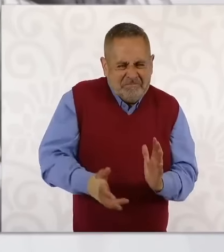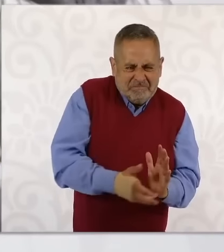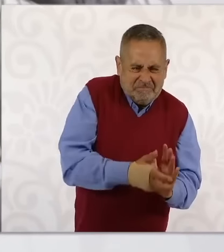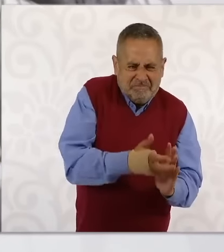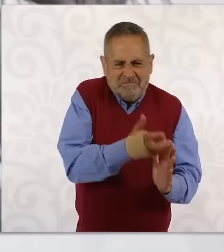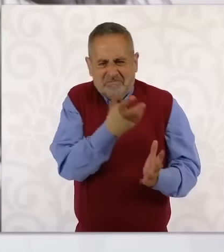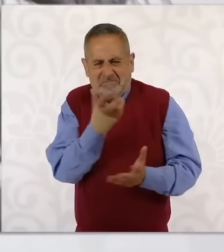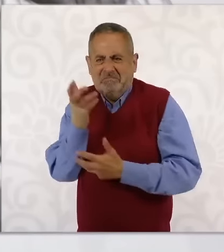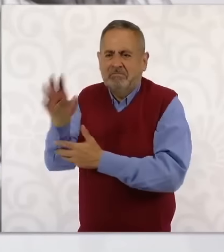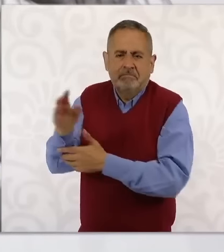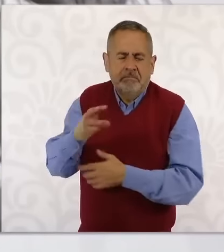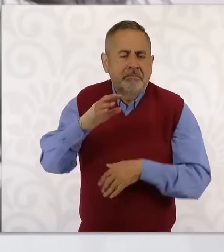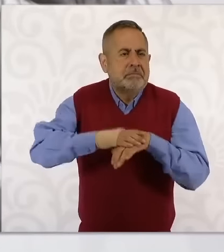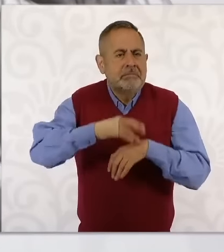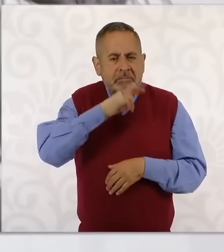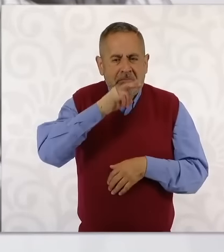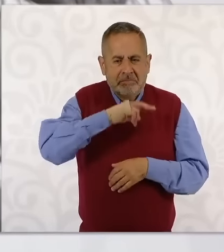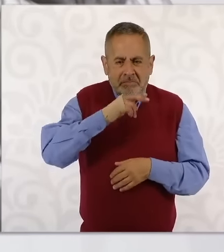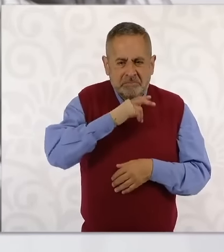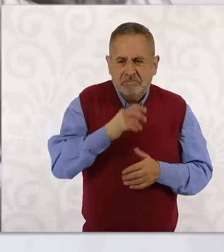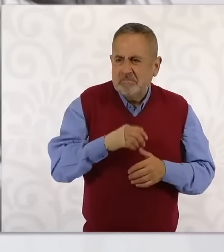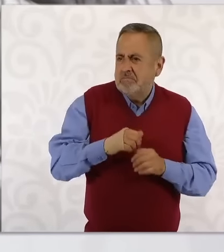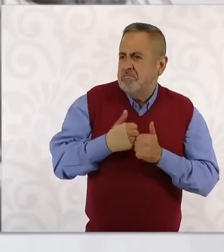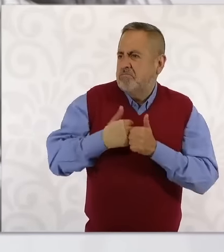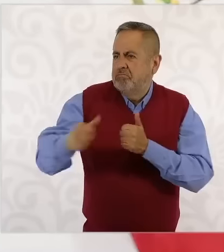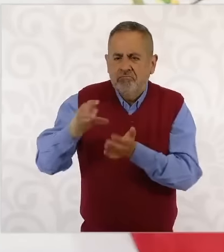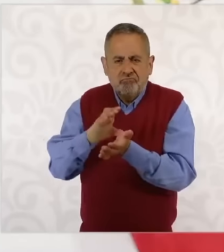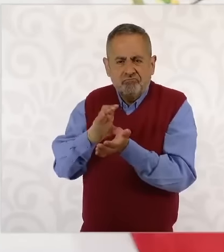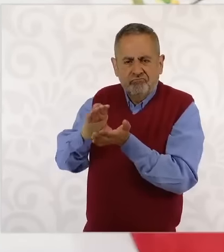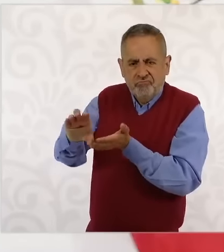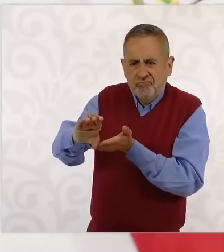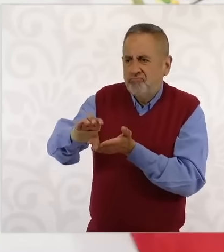puedan ir y regresar más rápidamente y que no tuvieran que ir muy lejos y regresar,